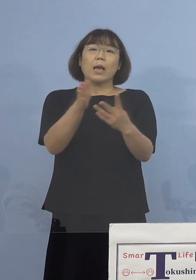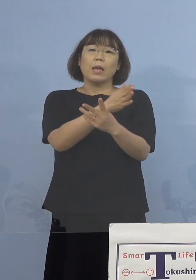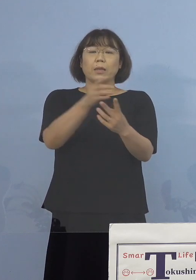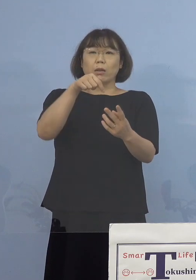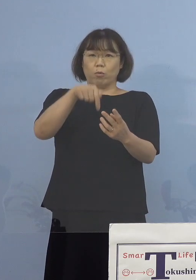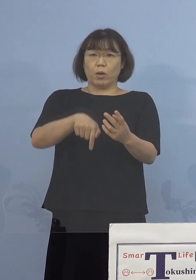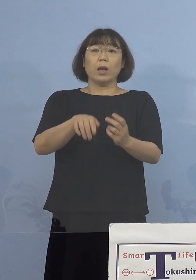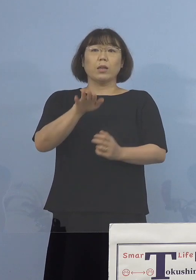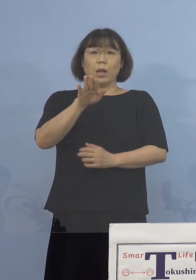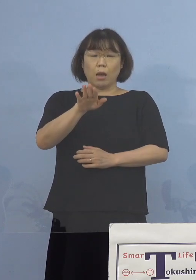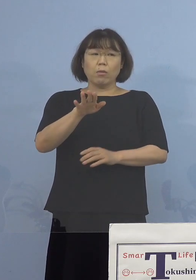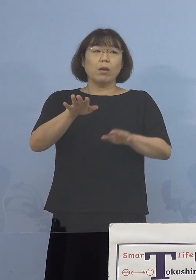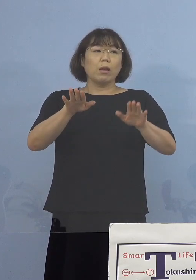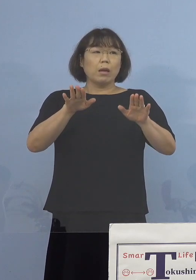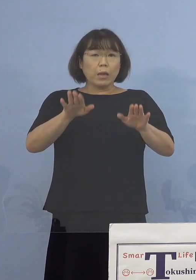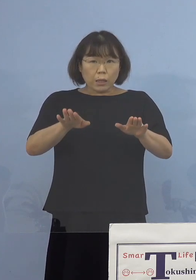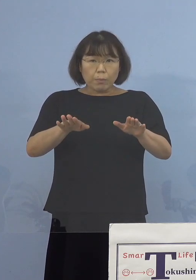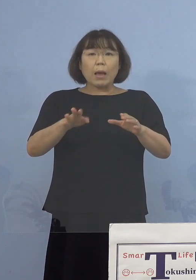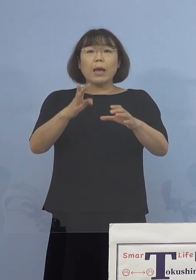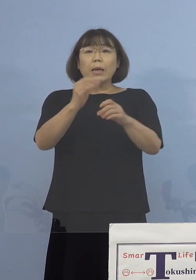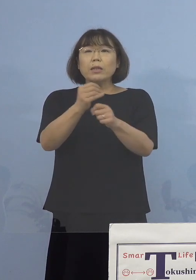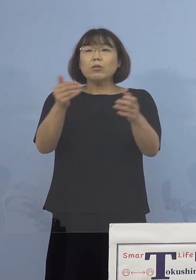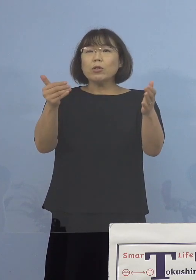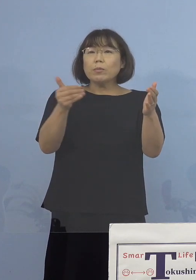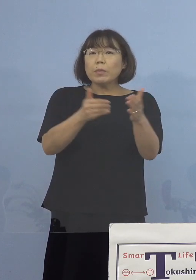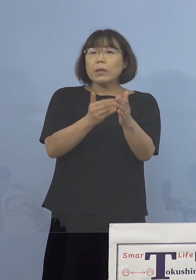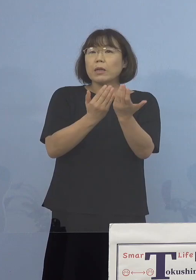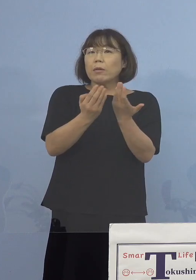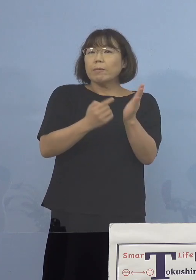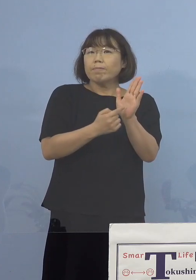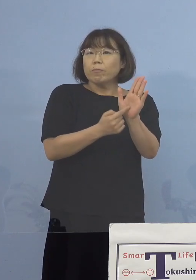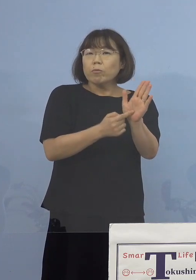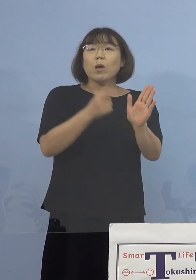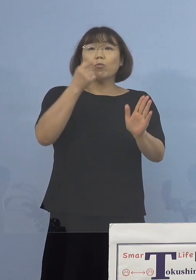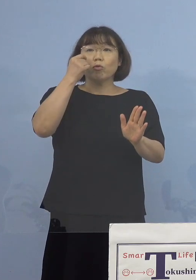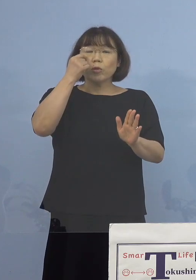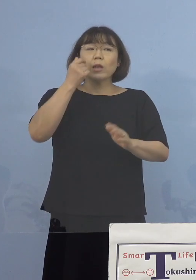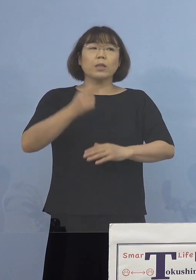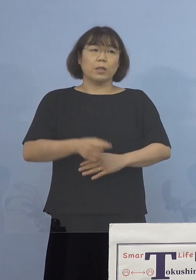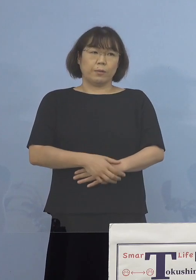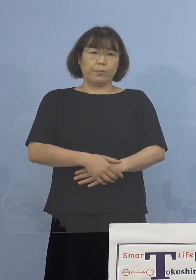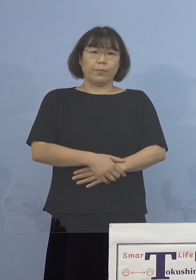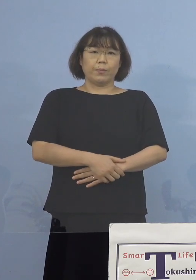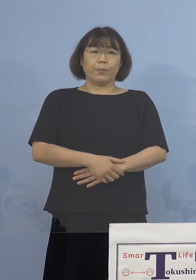今の時点で、いつまでということを言及する というのは難しいと考えています